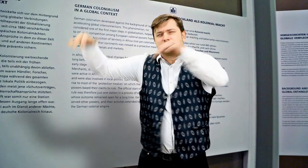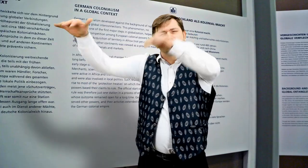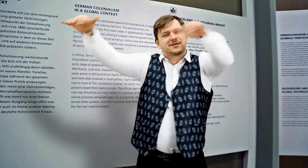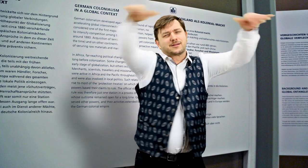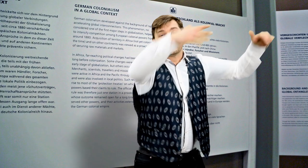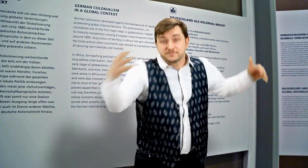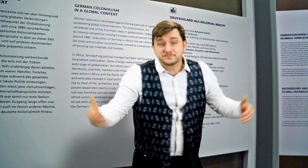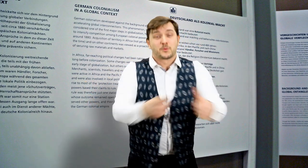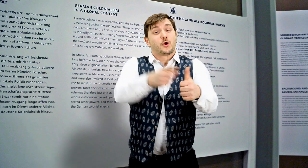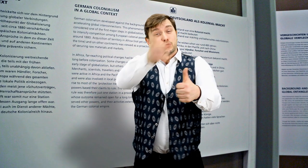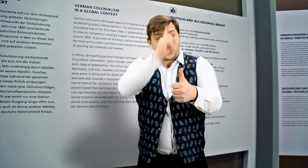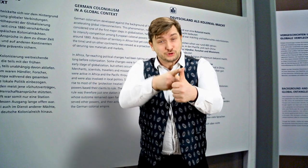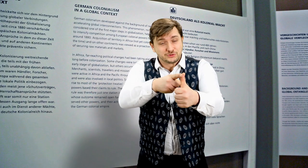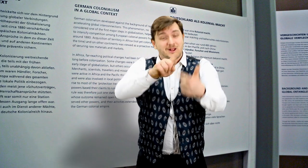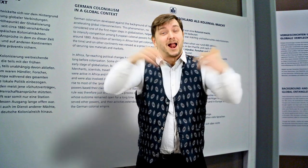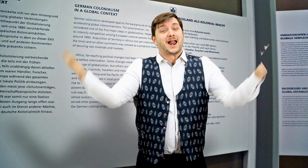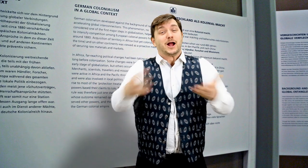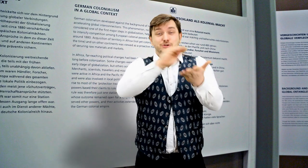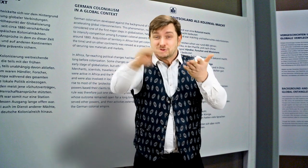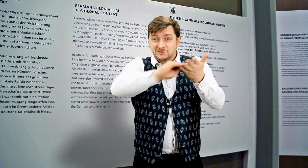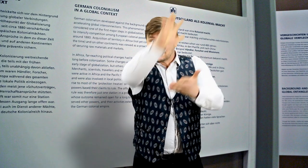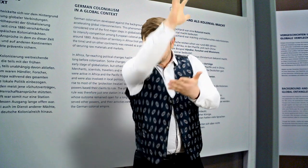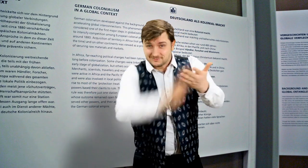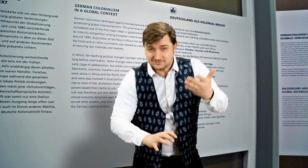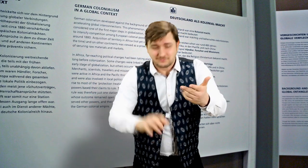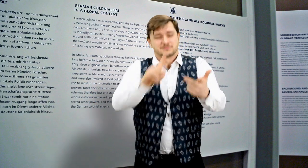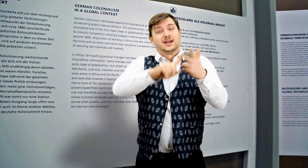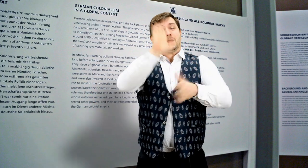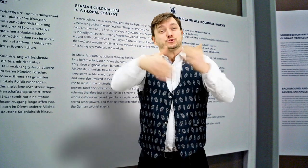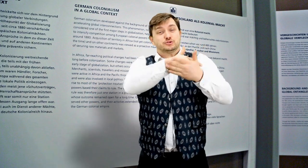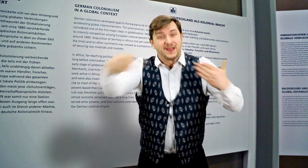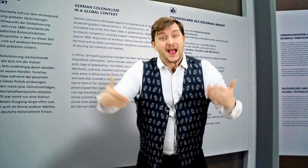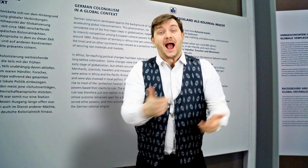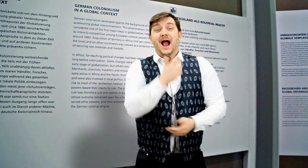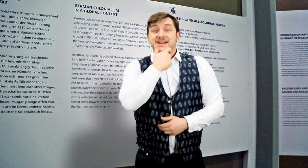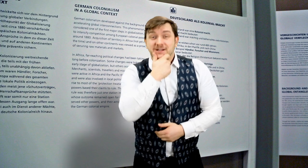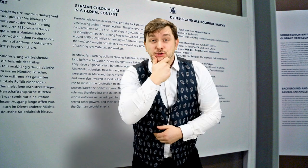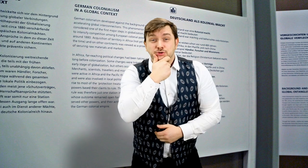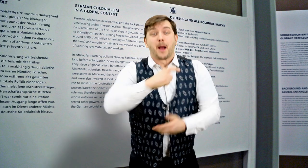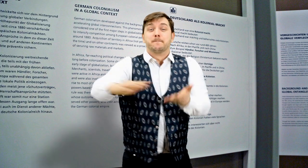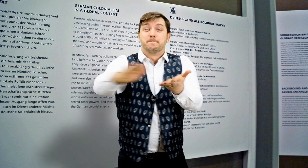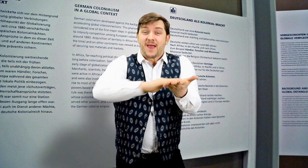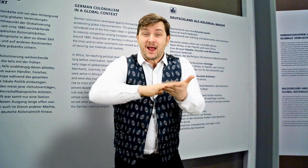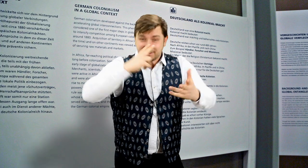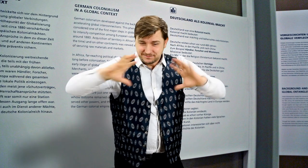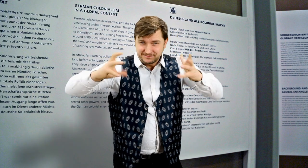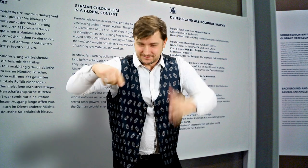Die Ausstellung ist inklusiv und barrierefrei gestaltet und außerdem in 5 Sprachen: Deutsch, Leichte Sprache, Englisch, DGS & Braille.